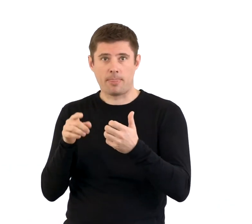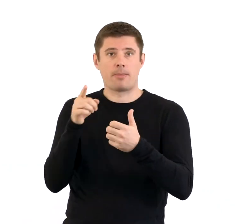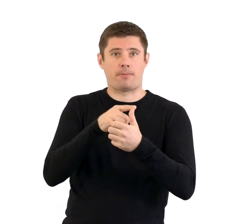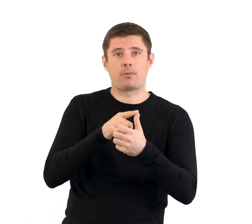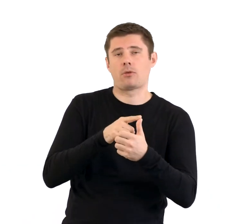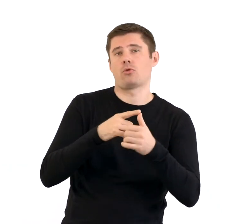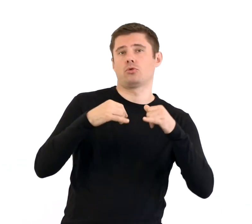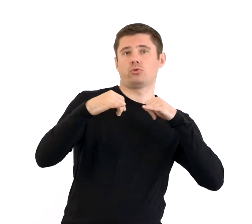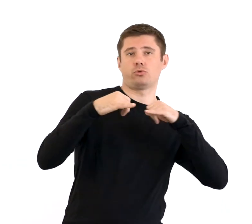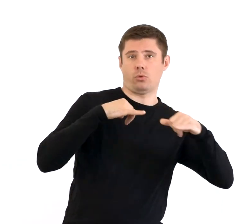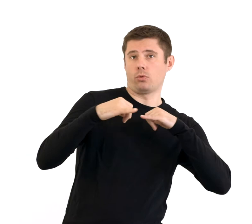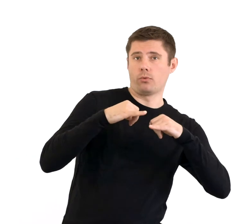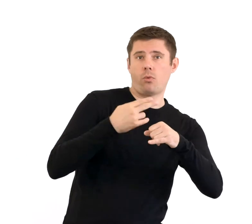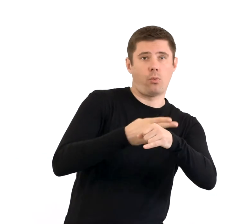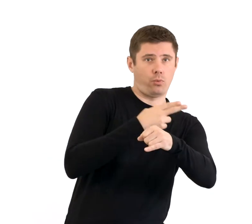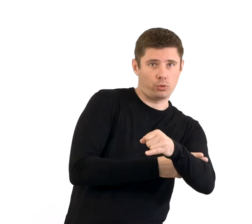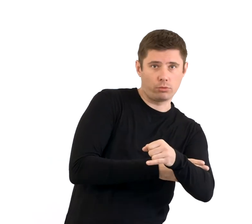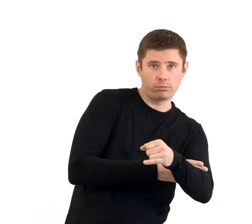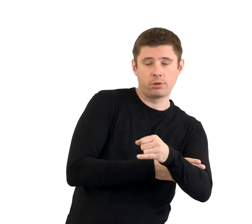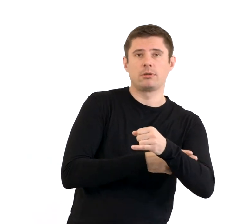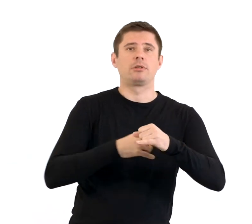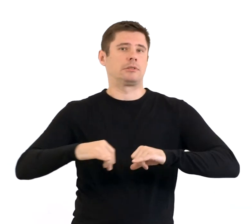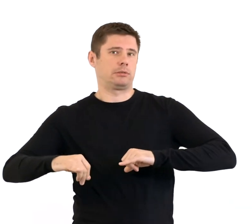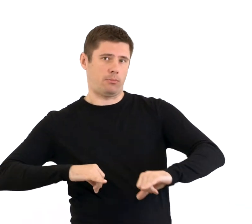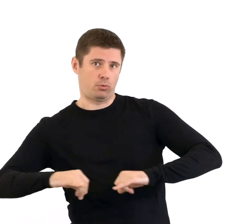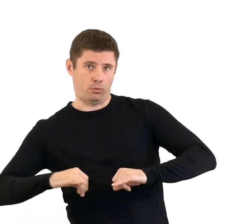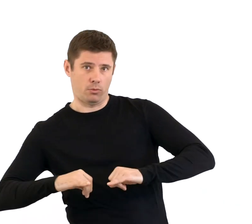administracji rządowej i samorządowej